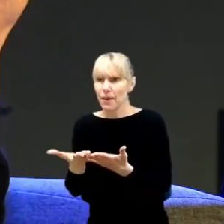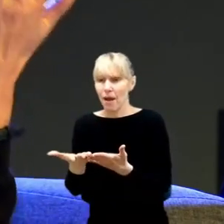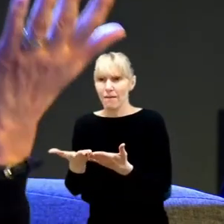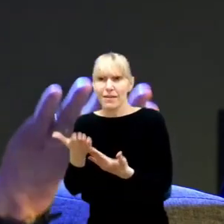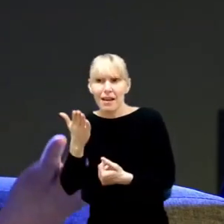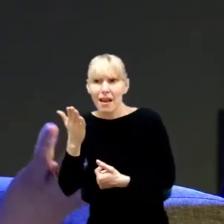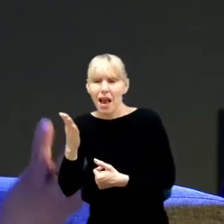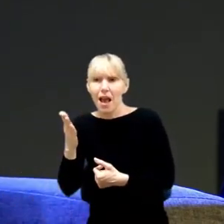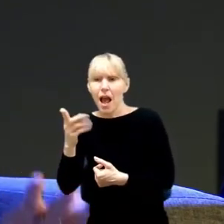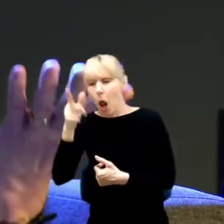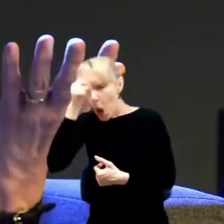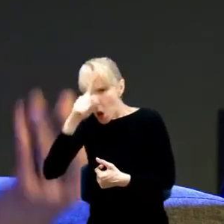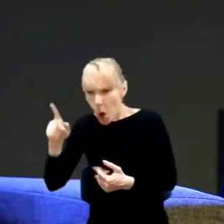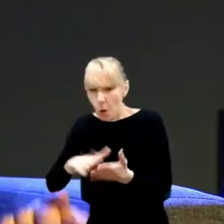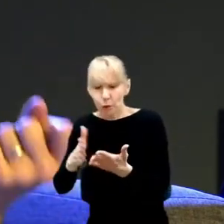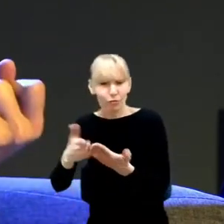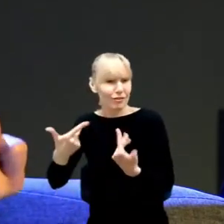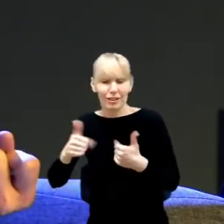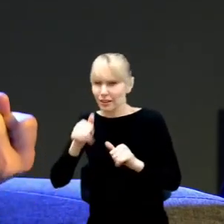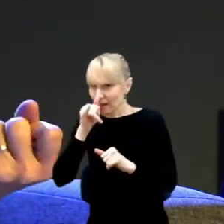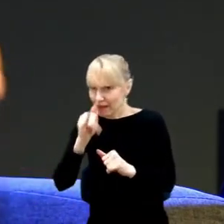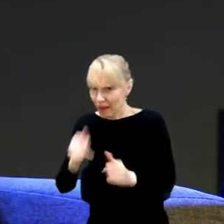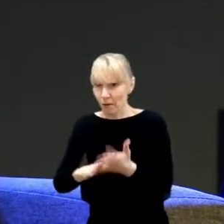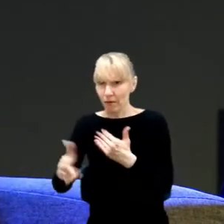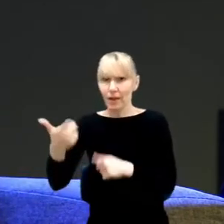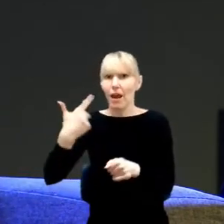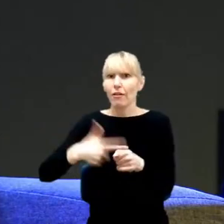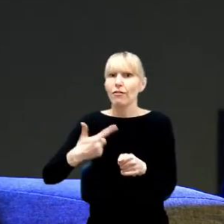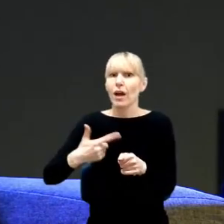nie stać na tym rynku na 20 m2.